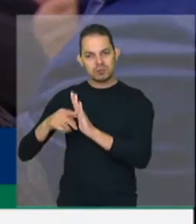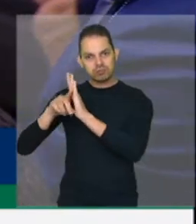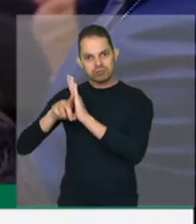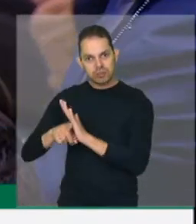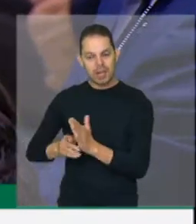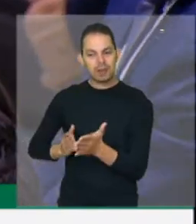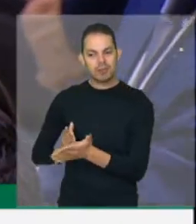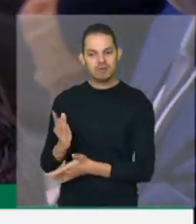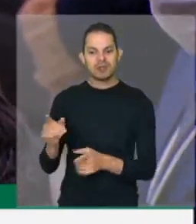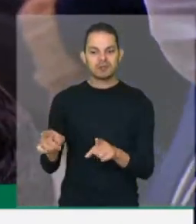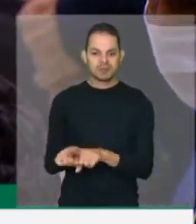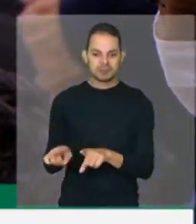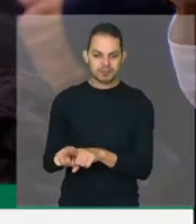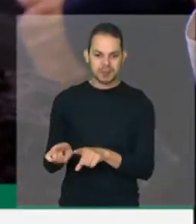PARÁGRAFO 2° DO REGIMENTO INTERNO, DESTAQUE PARA A